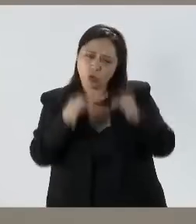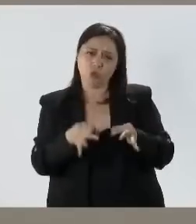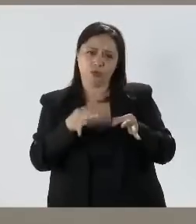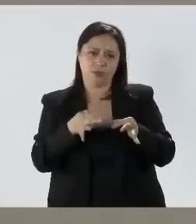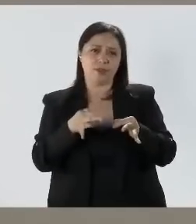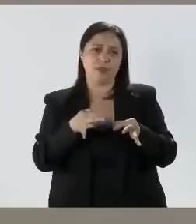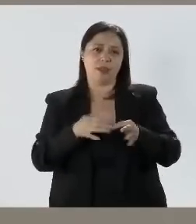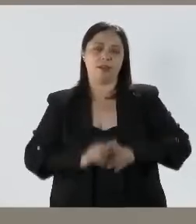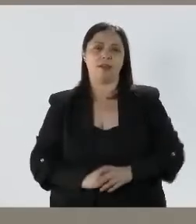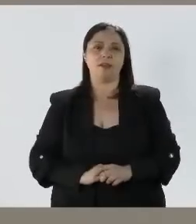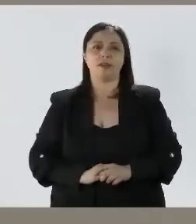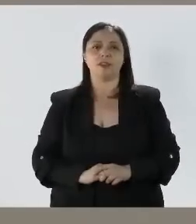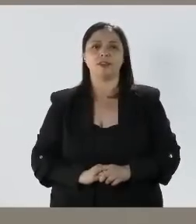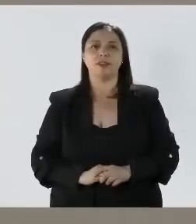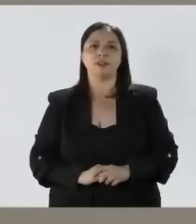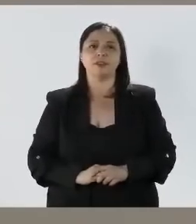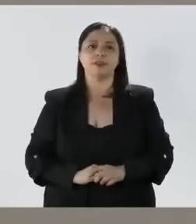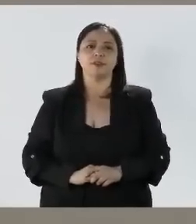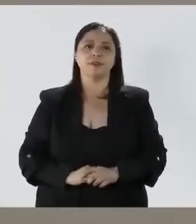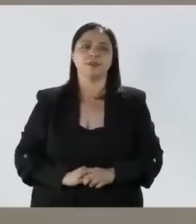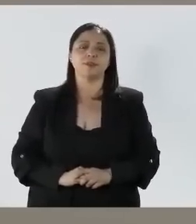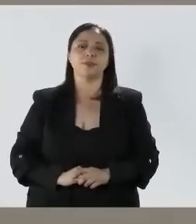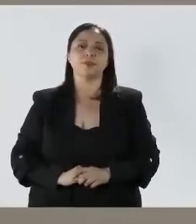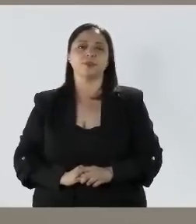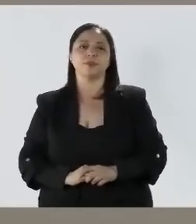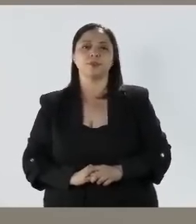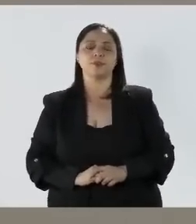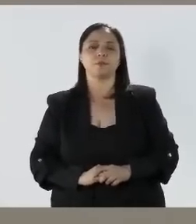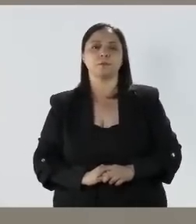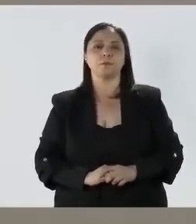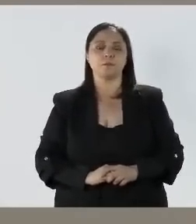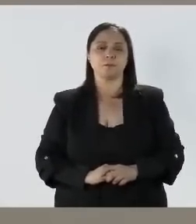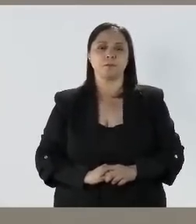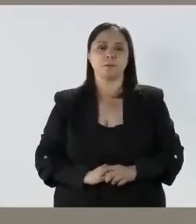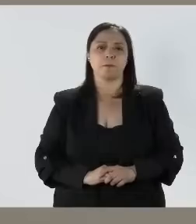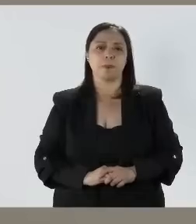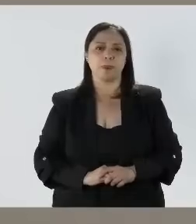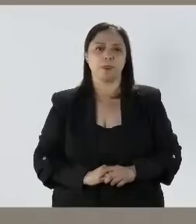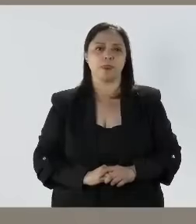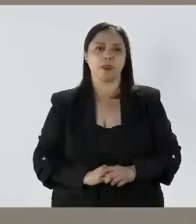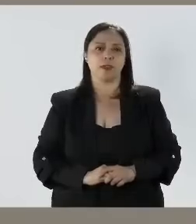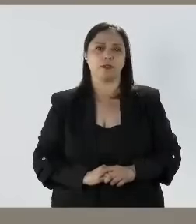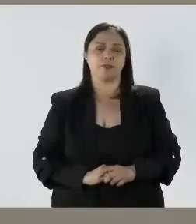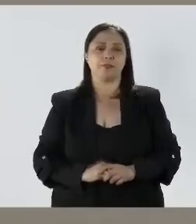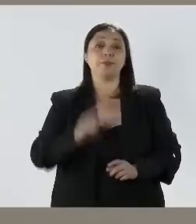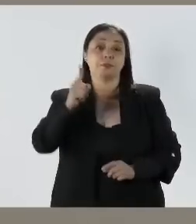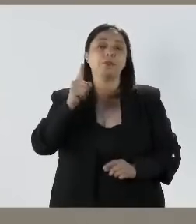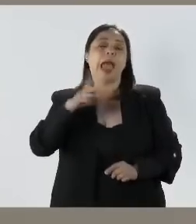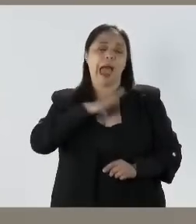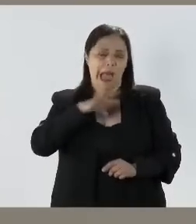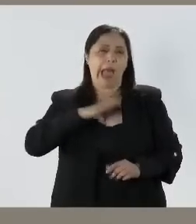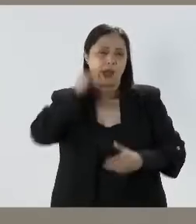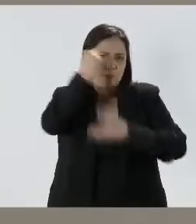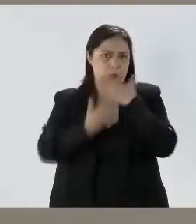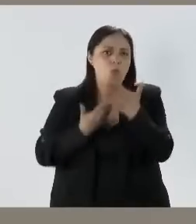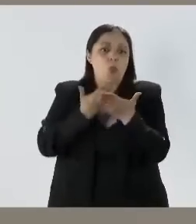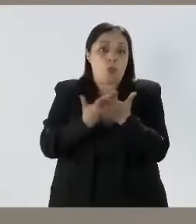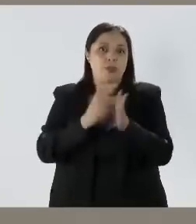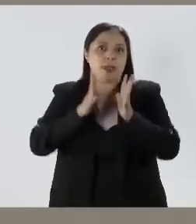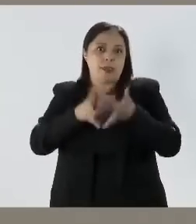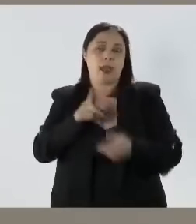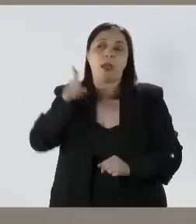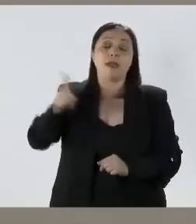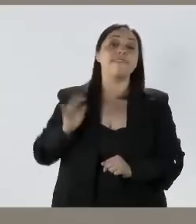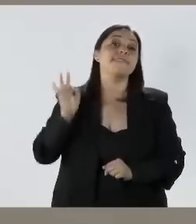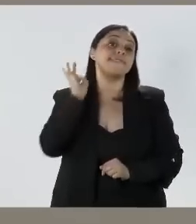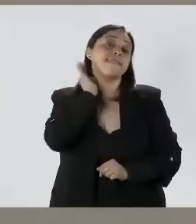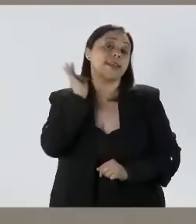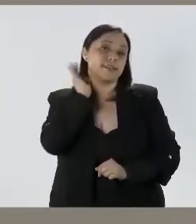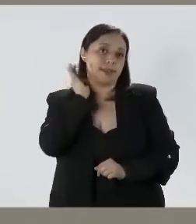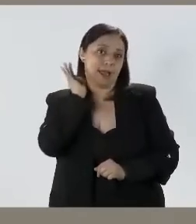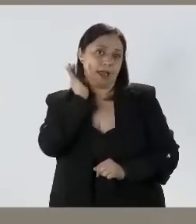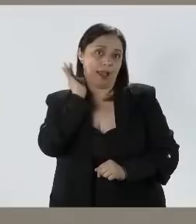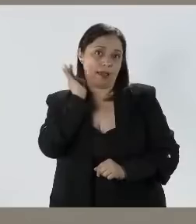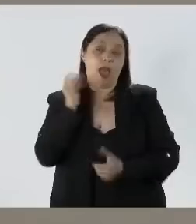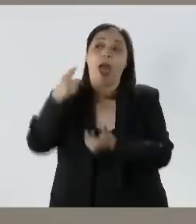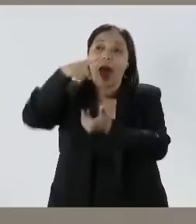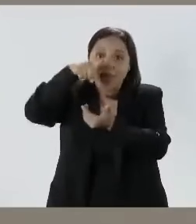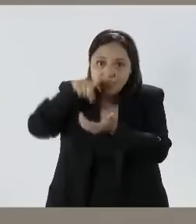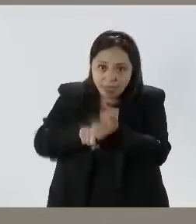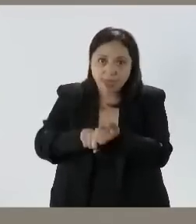que estaremos viendo ya como propuesta que la fiscalía tenga una fiscalía especial para la